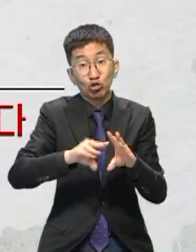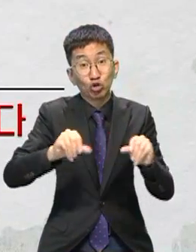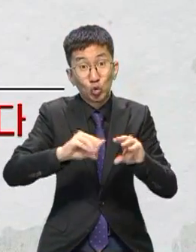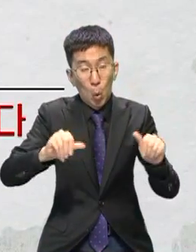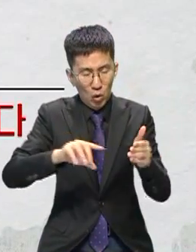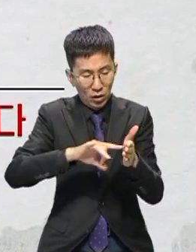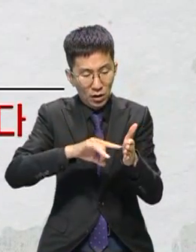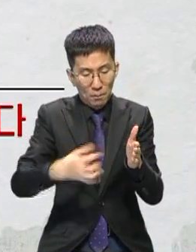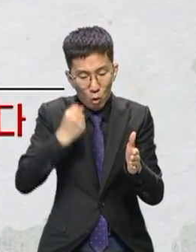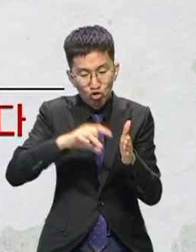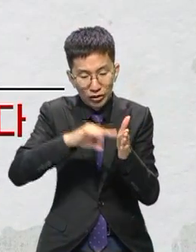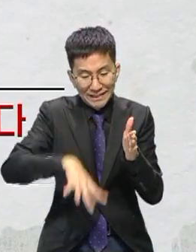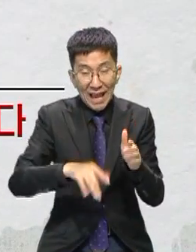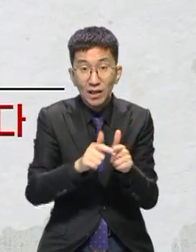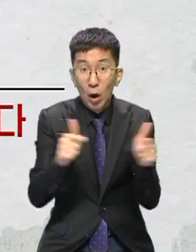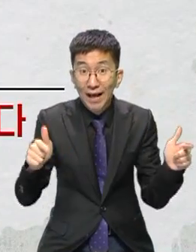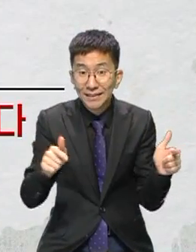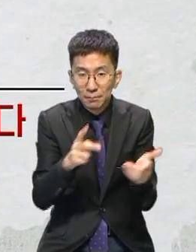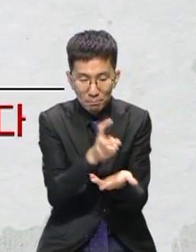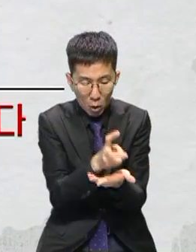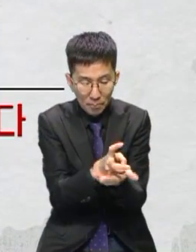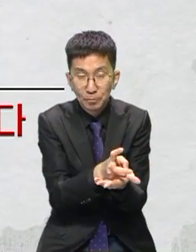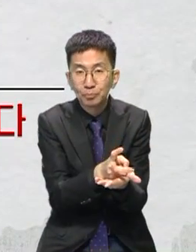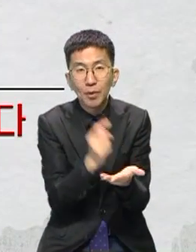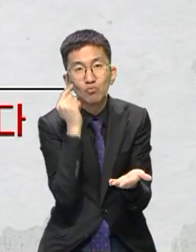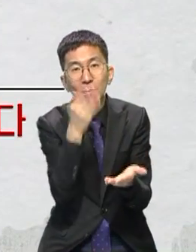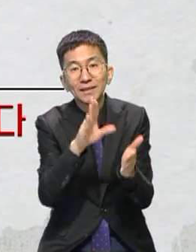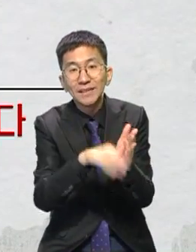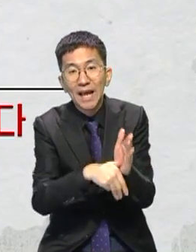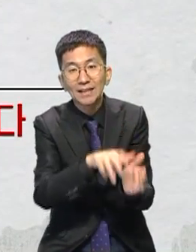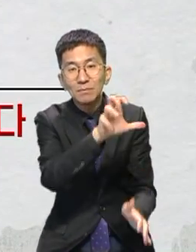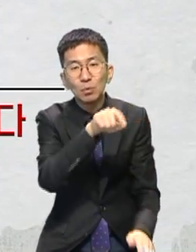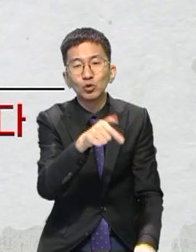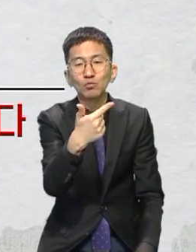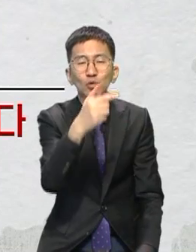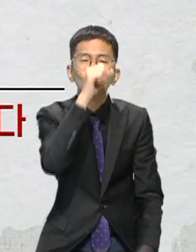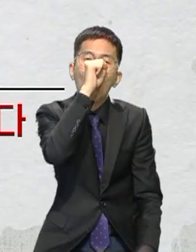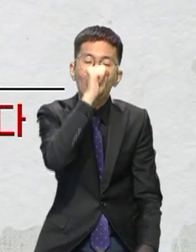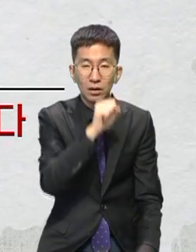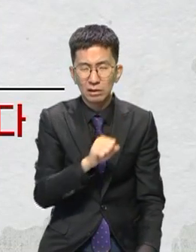물었습니다. 적절하다 35.6, 적절하지 않다 51%로